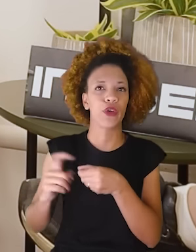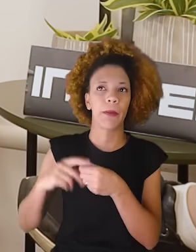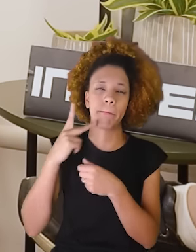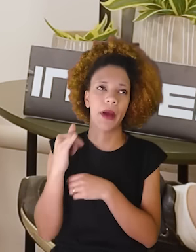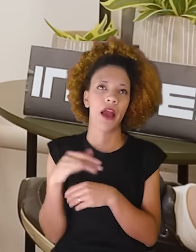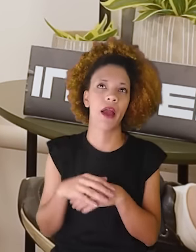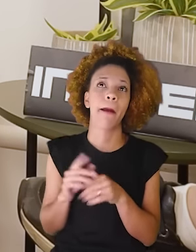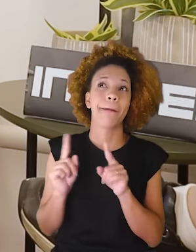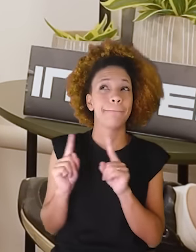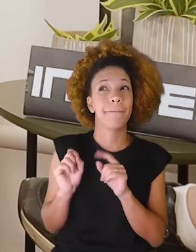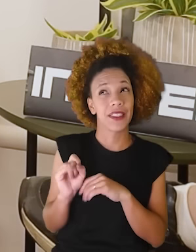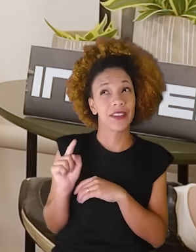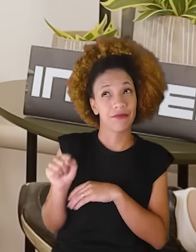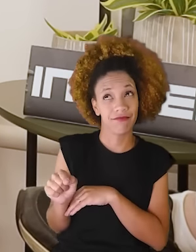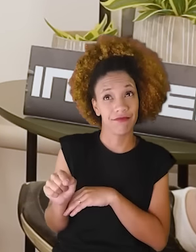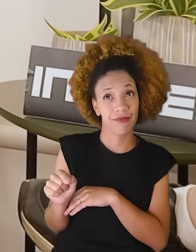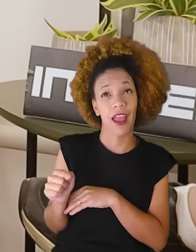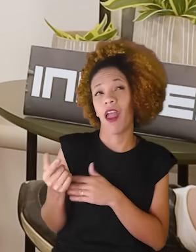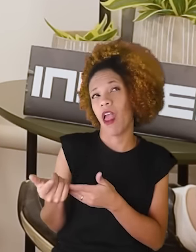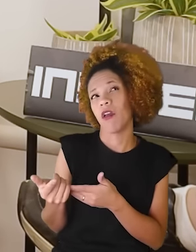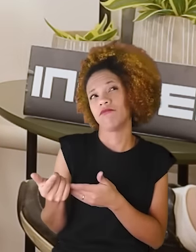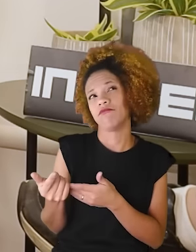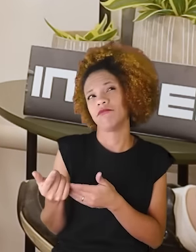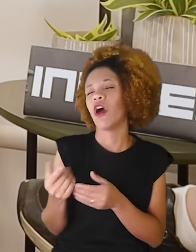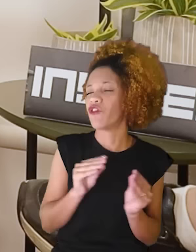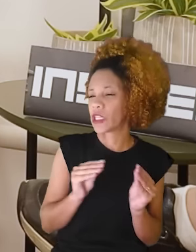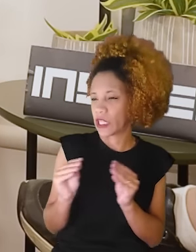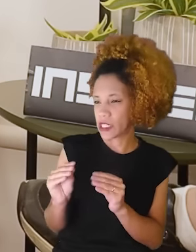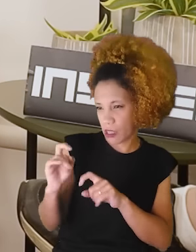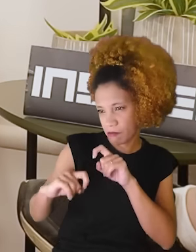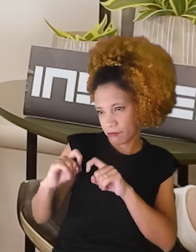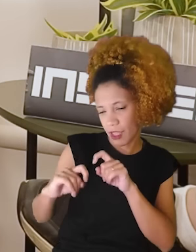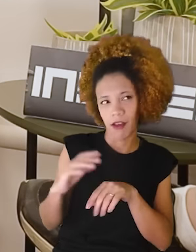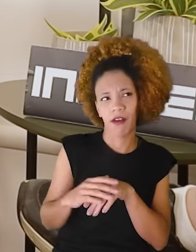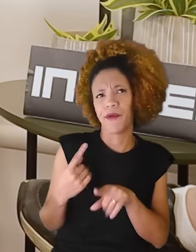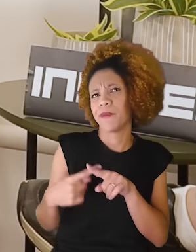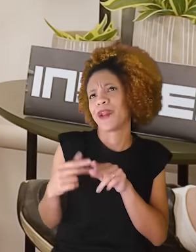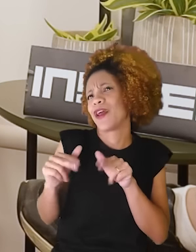vou PR um um hotel qualquer coisa mas eu falei não vou trazer porque eu nunca tinha levado ninguém na